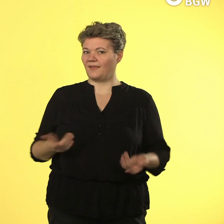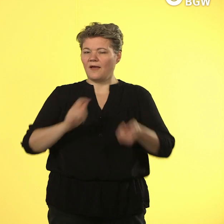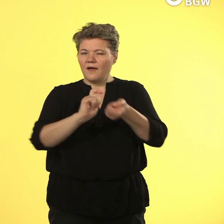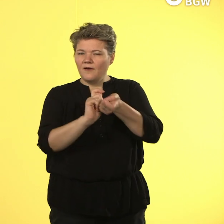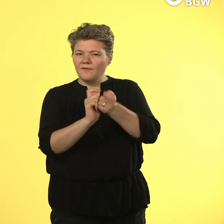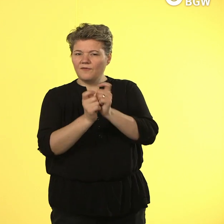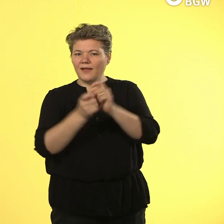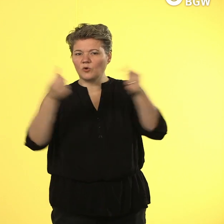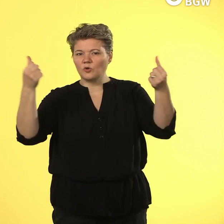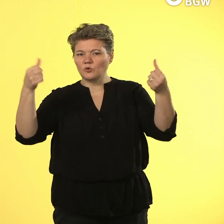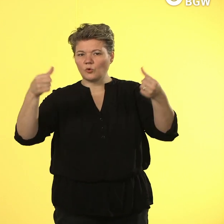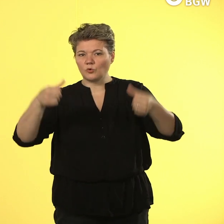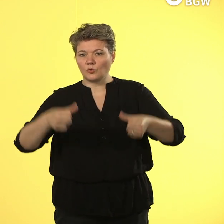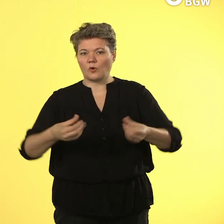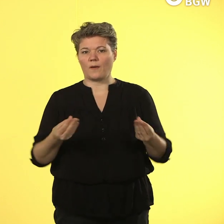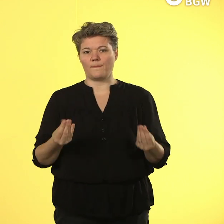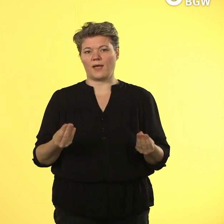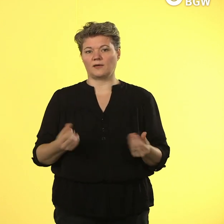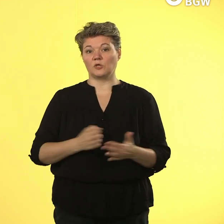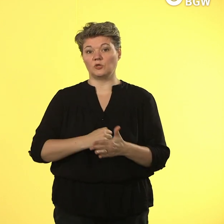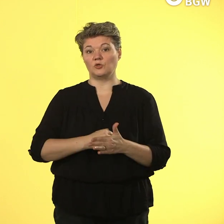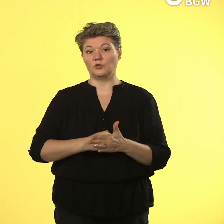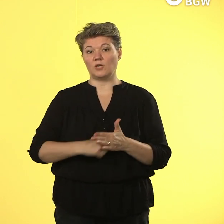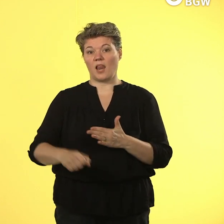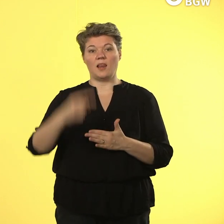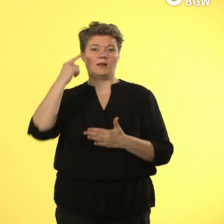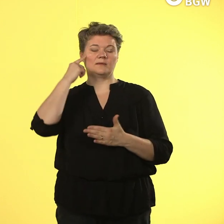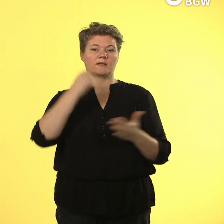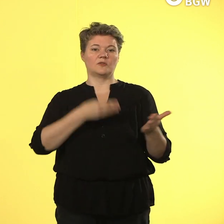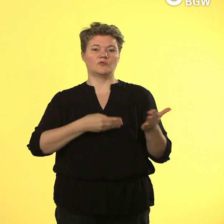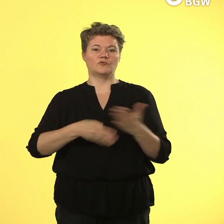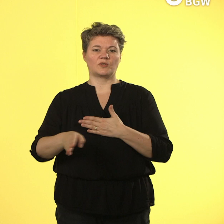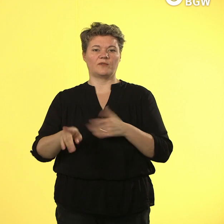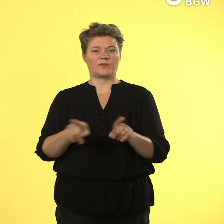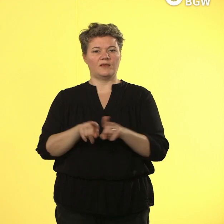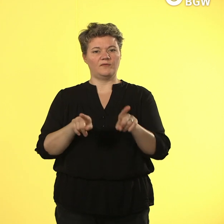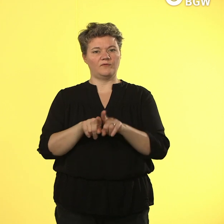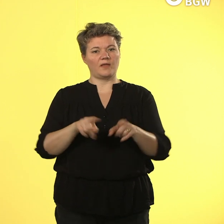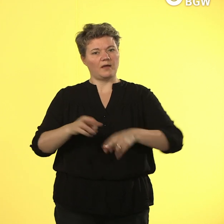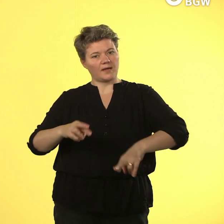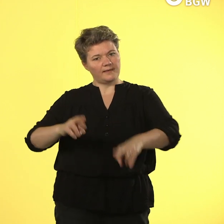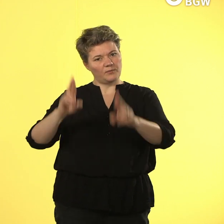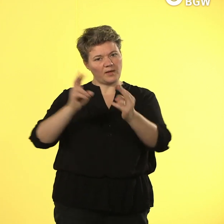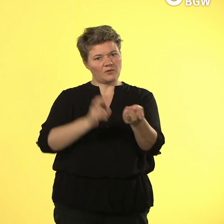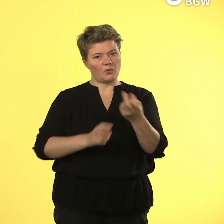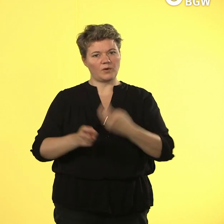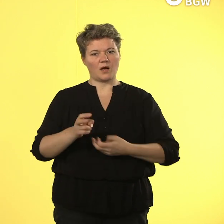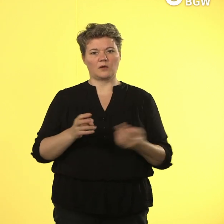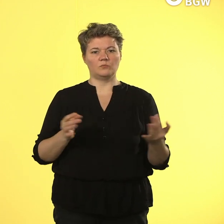Ich habe das nie anders erlebt an dieser Stelle, dass Mitarbeiter dann sagen: "Toll, war das alles nichts mehr wert, oder wie?"